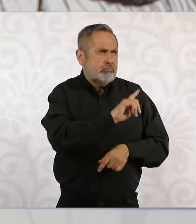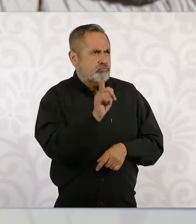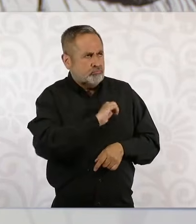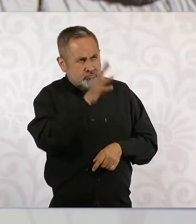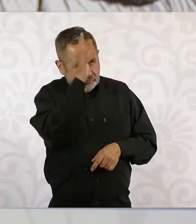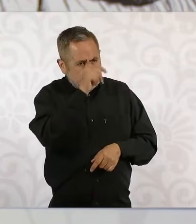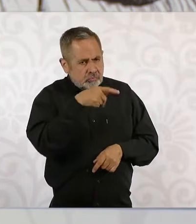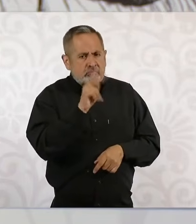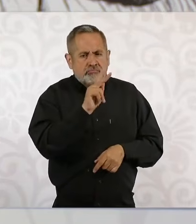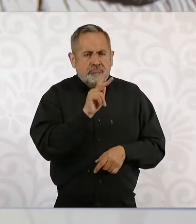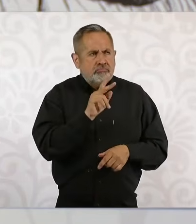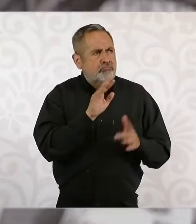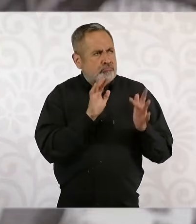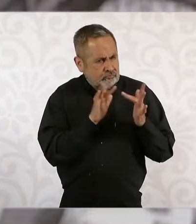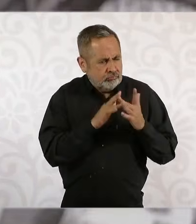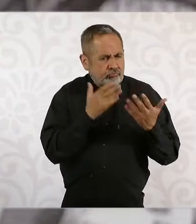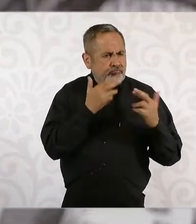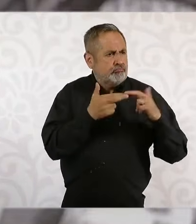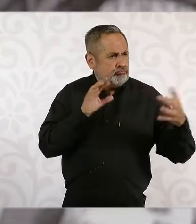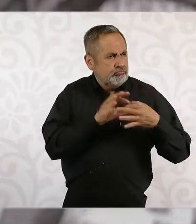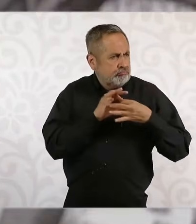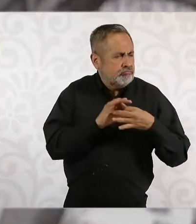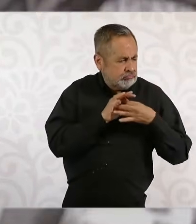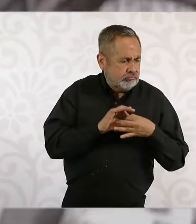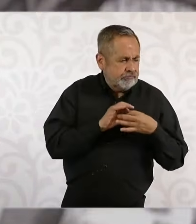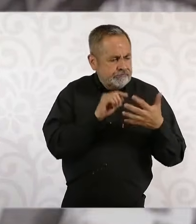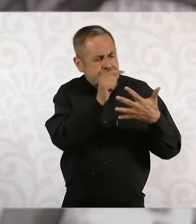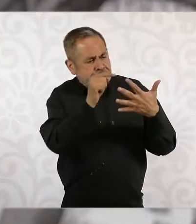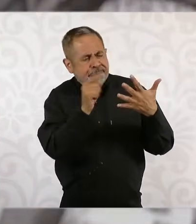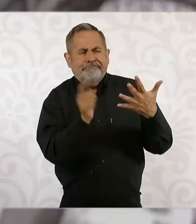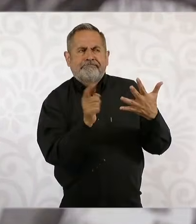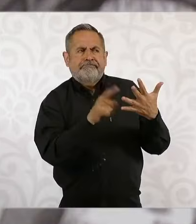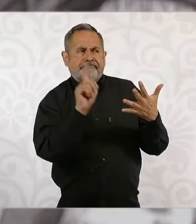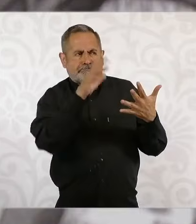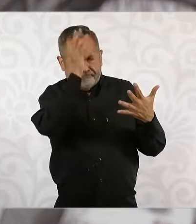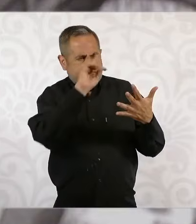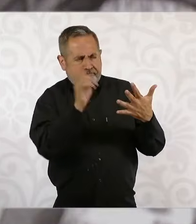que no busquemos una buena relación. Por eso siempre digo, nosotros lo que recibimos fue